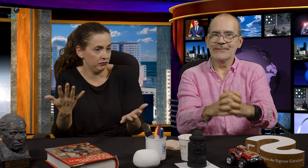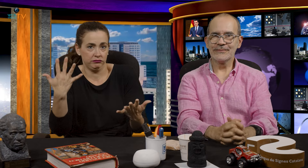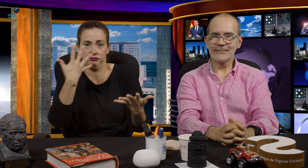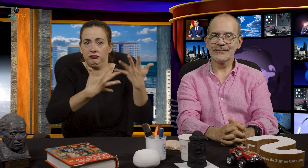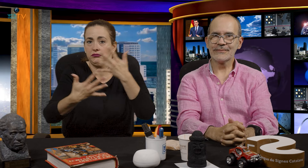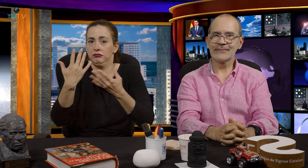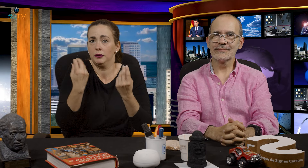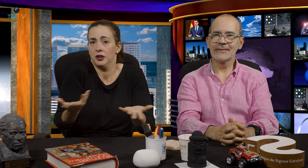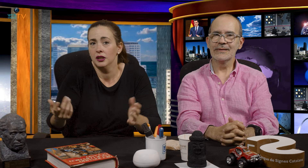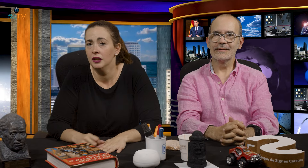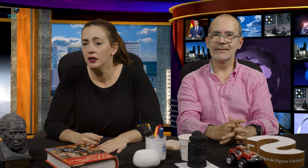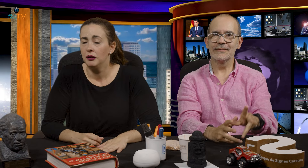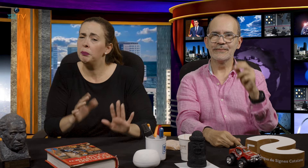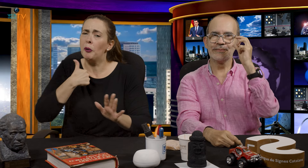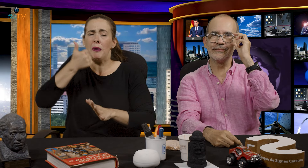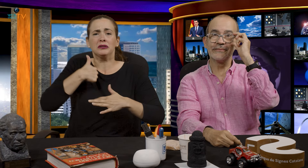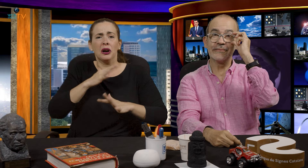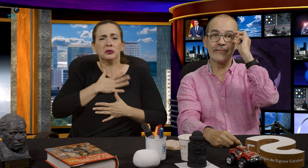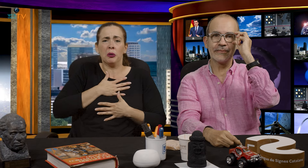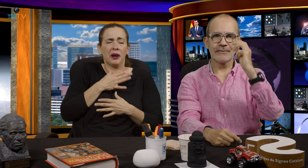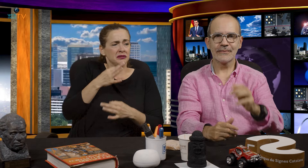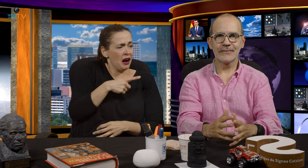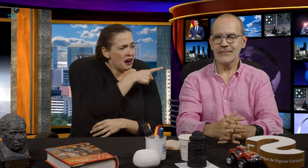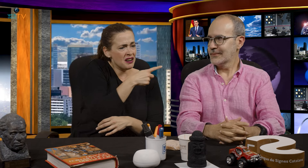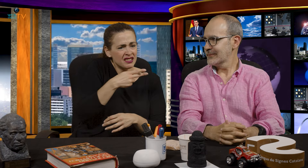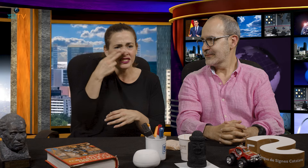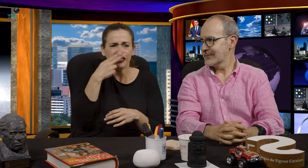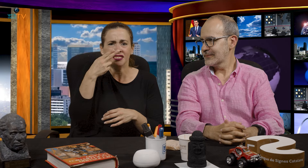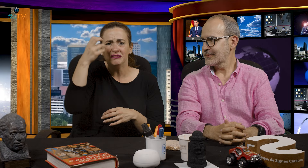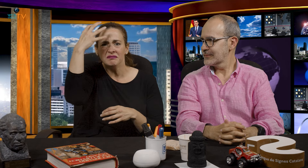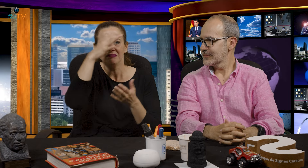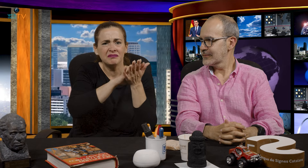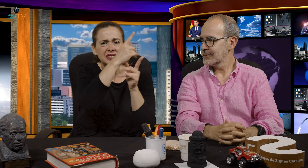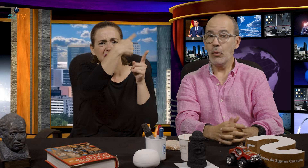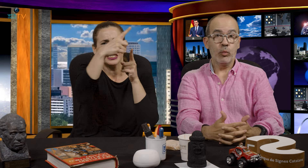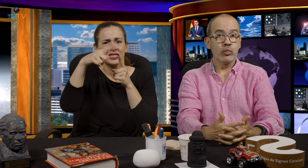Fruto de la mezcla. Está bien. Lo que me sorprende es tu interés por aprender distintas lenguas de signos.